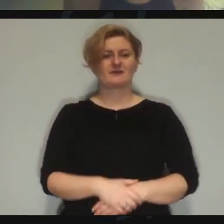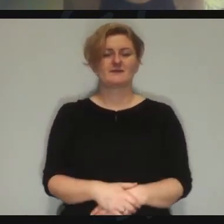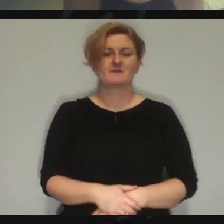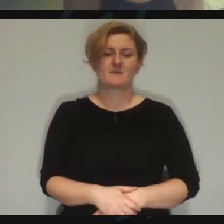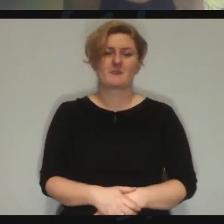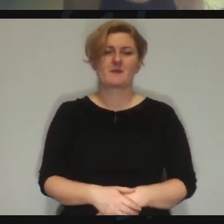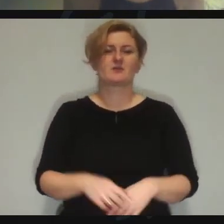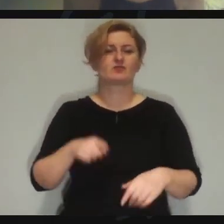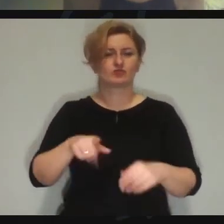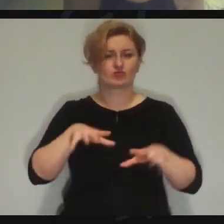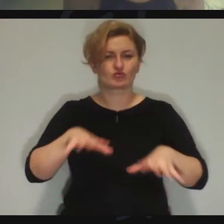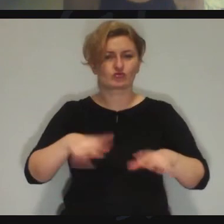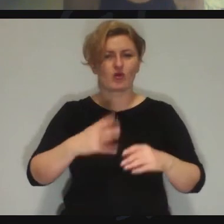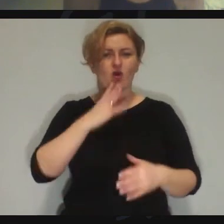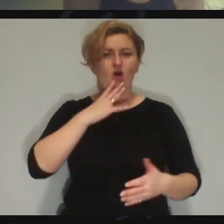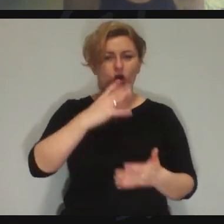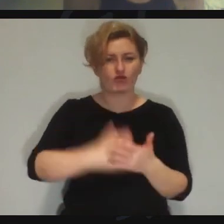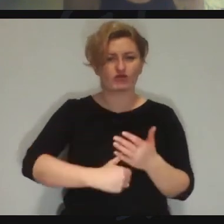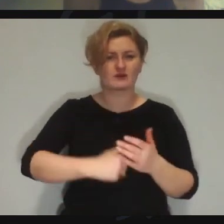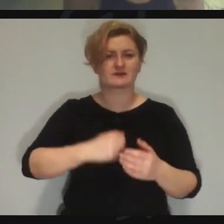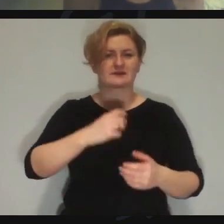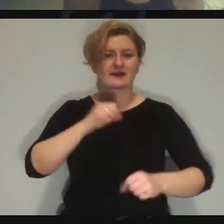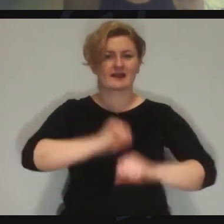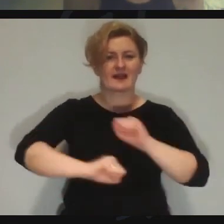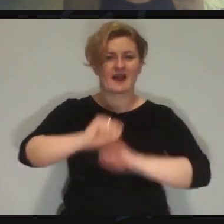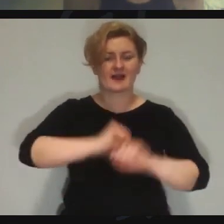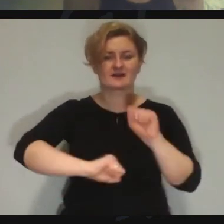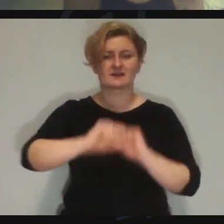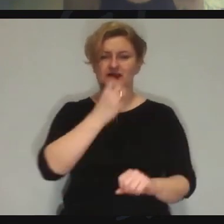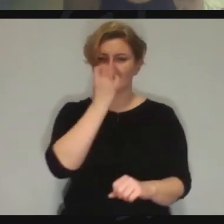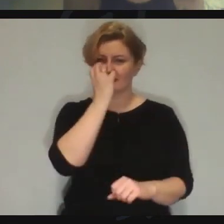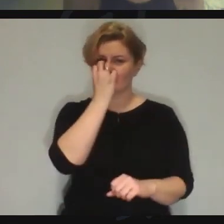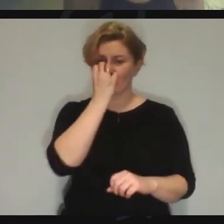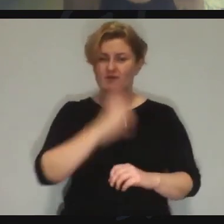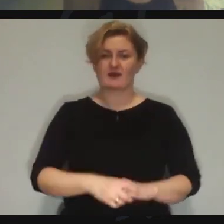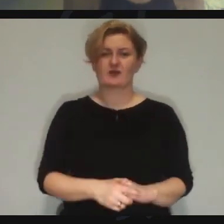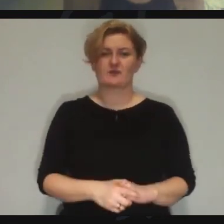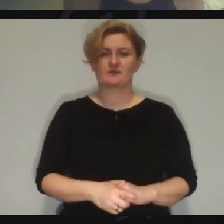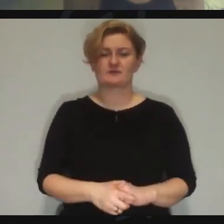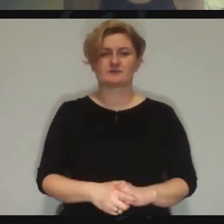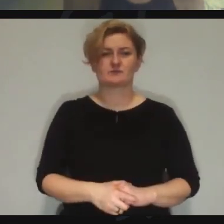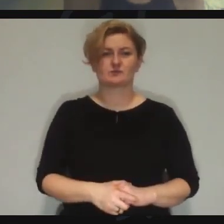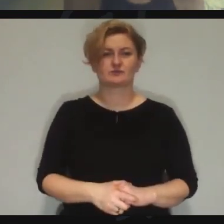Dominika: Jest dużo korzyści z treningu cyrkowego.